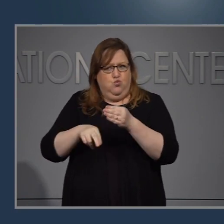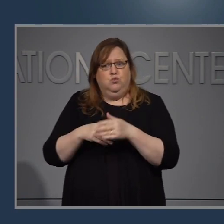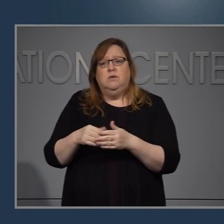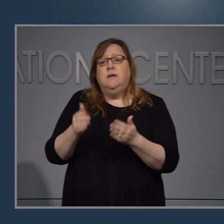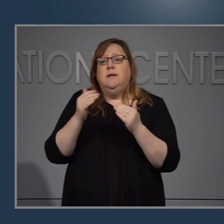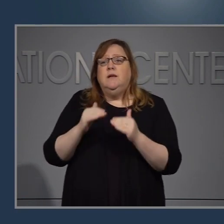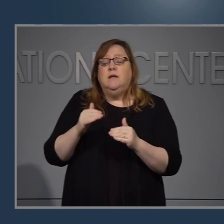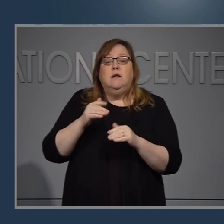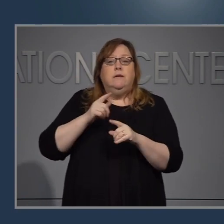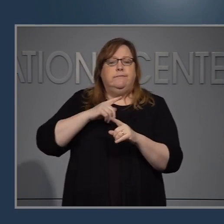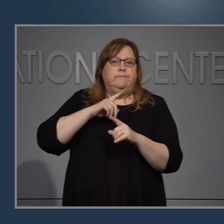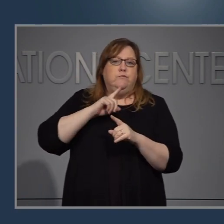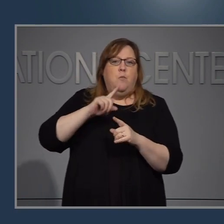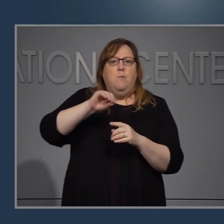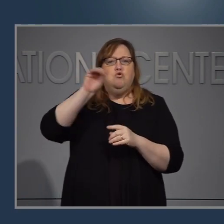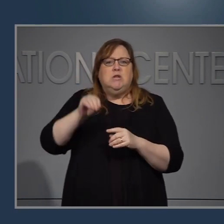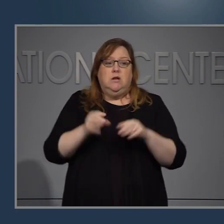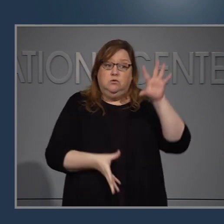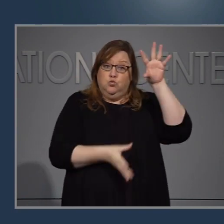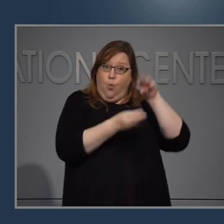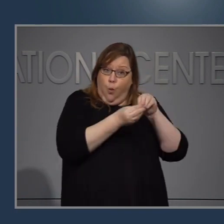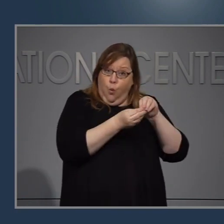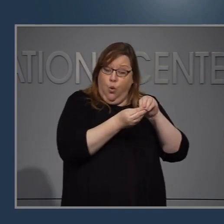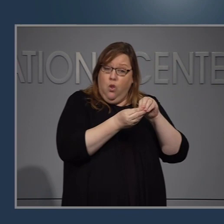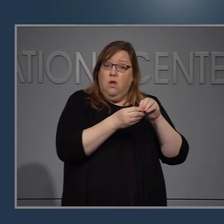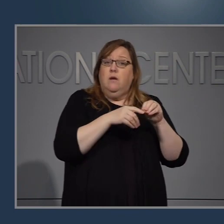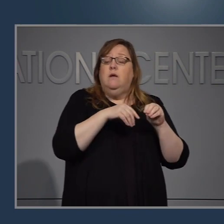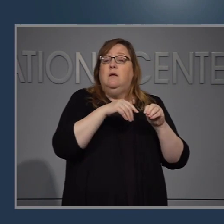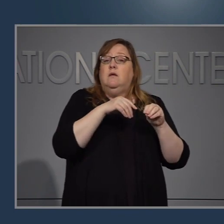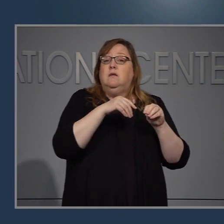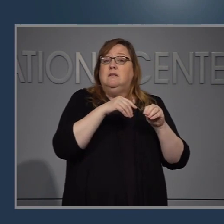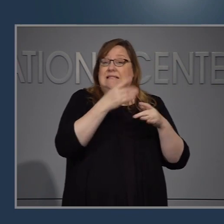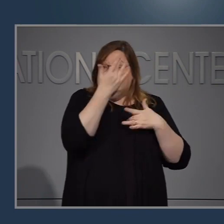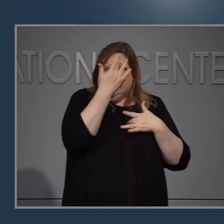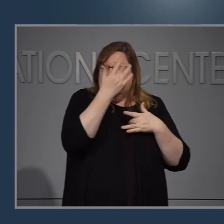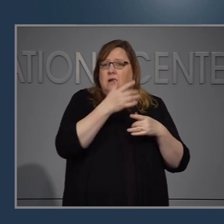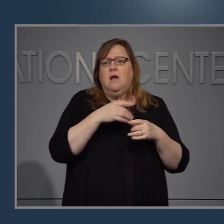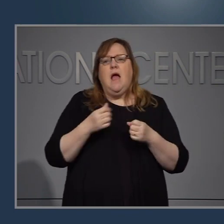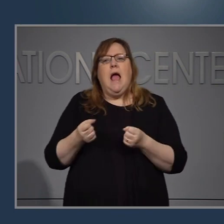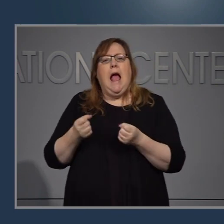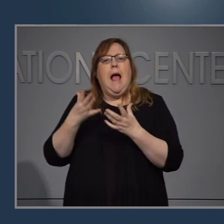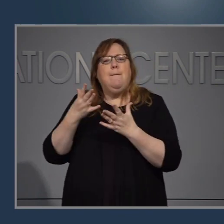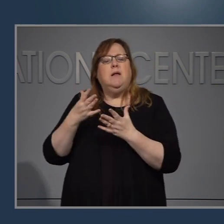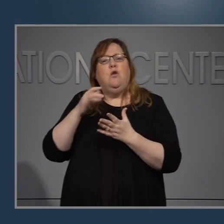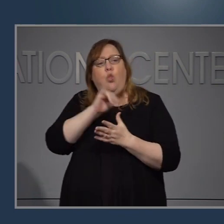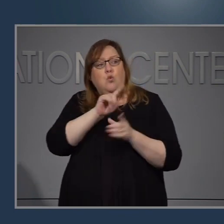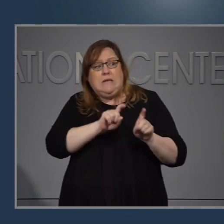solamente una sola métrica aislada, porque cada uno brinda parte de la información y todas